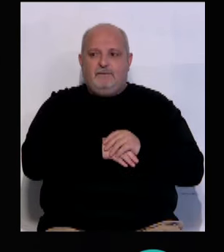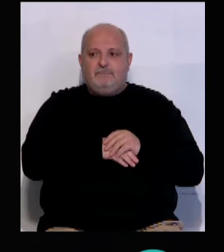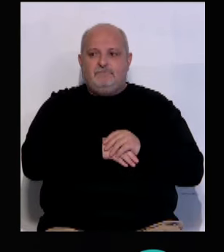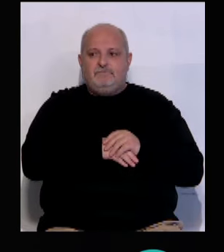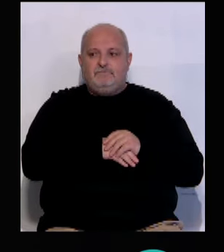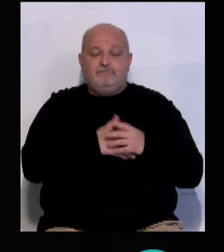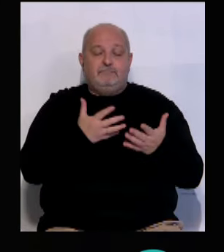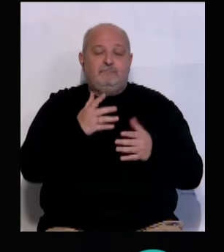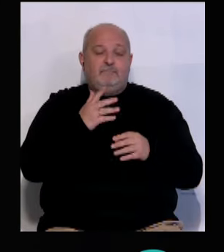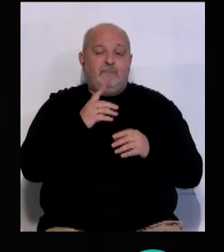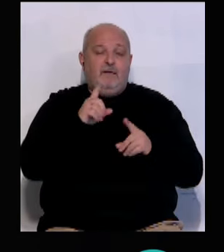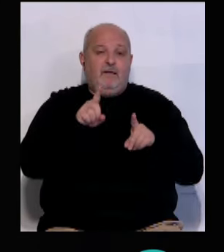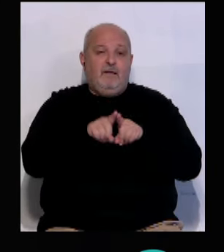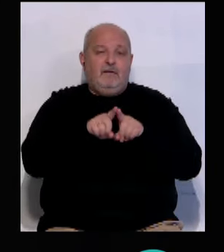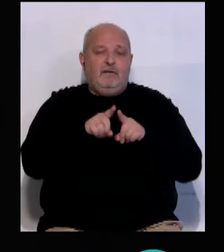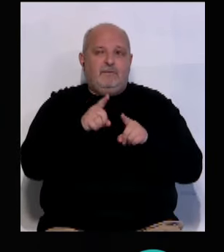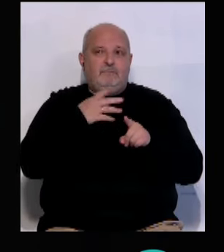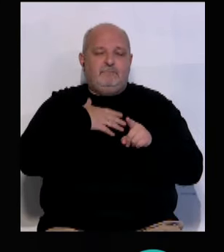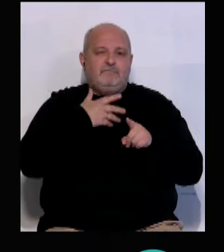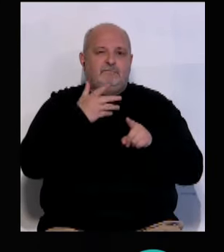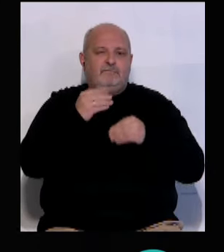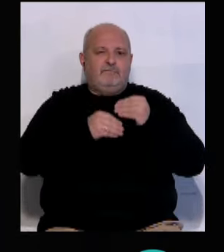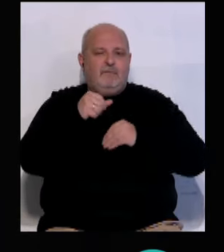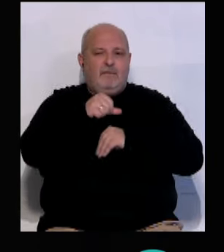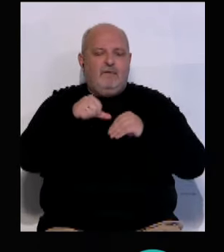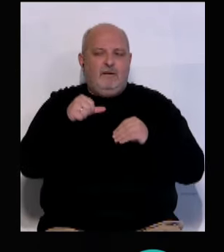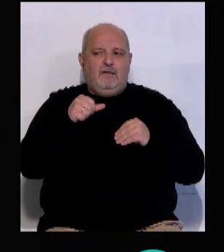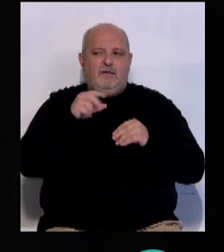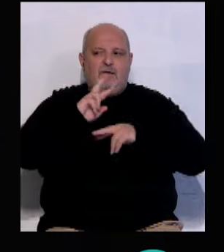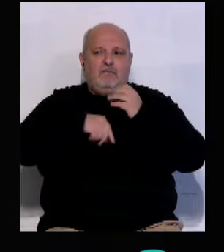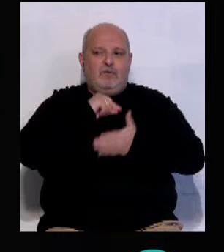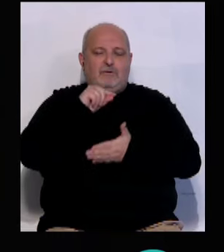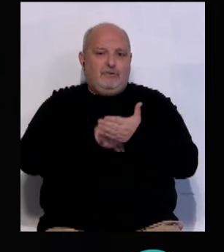y claro mitad cuando yo me opero y demás estamos hablando el tema de mi renovación claro también